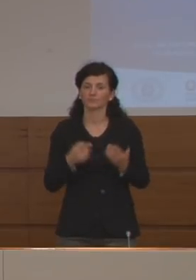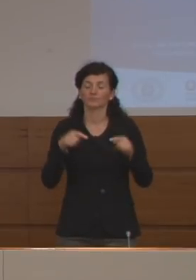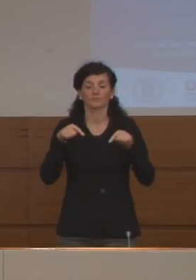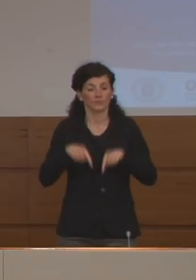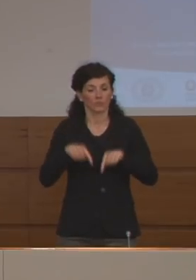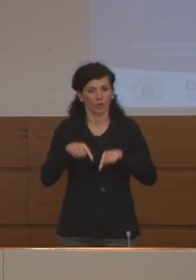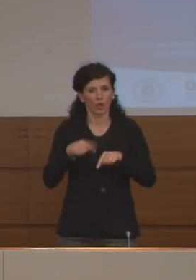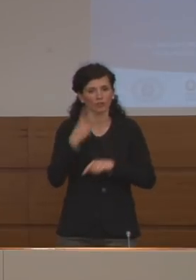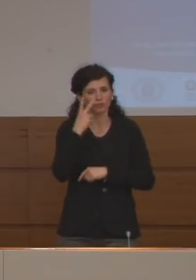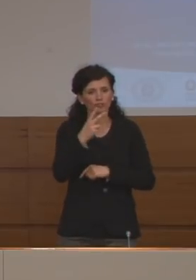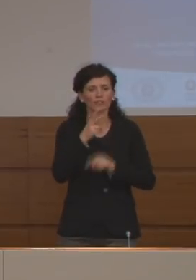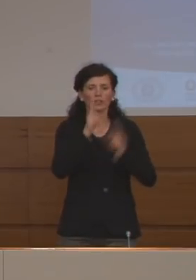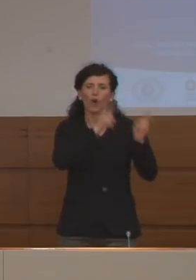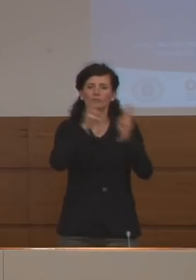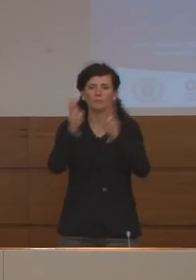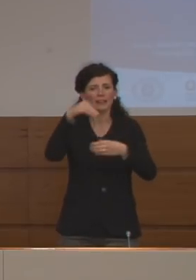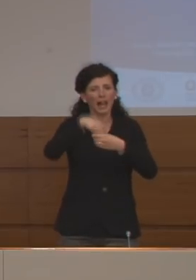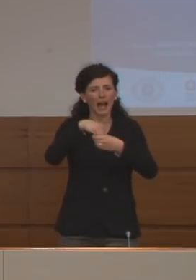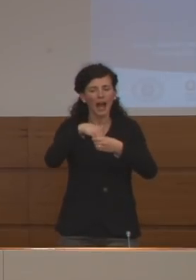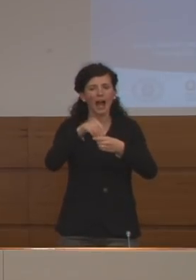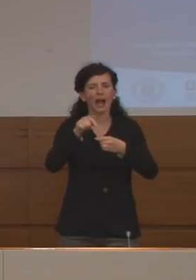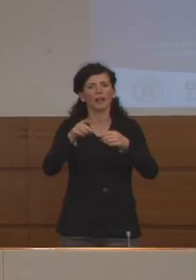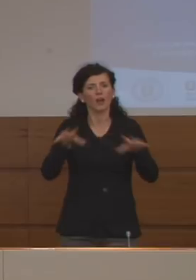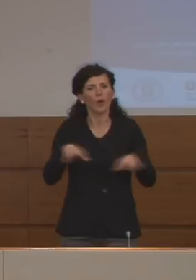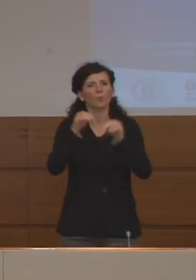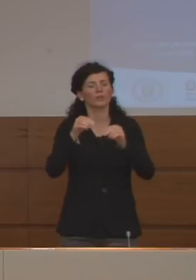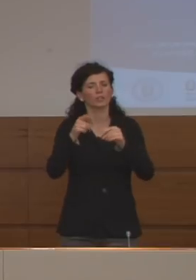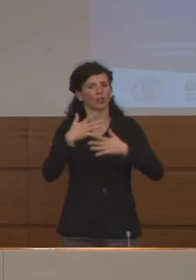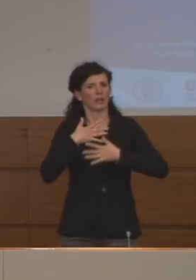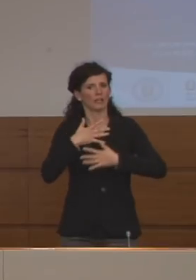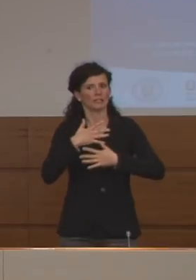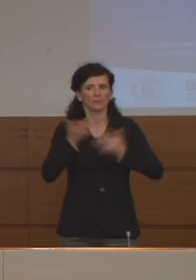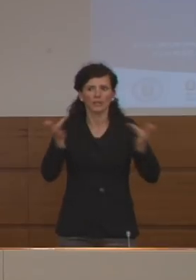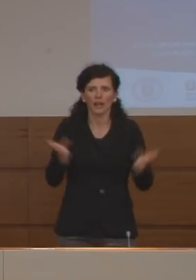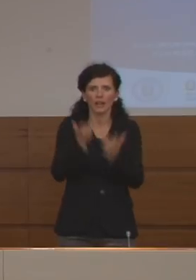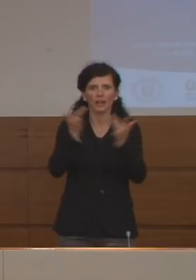il calo di pressione nelle strutture ospedaliere è proprio questo dato che